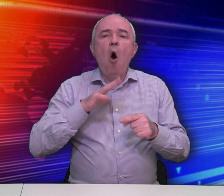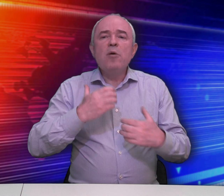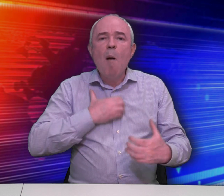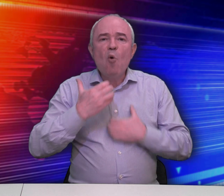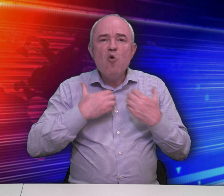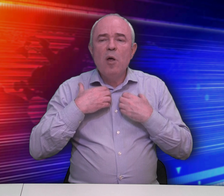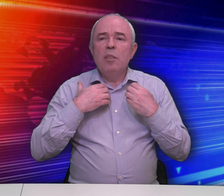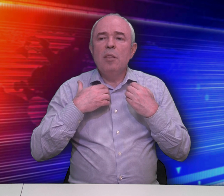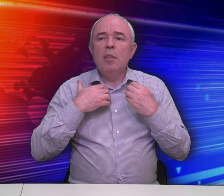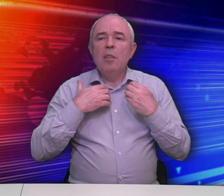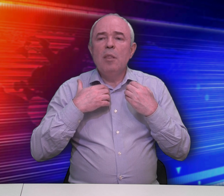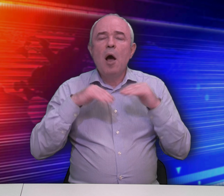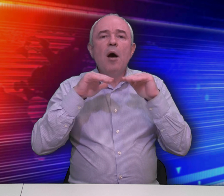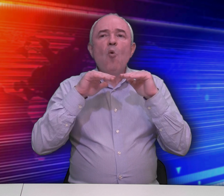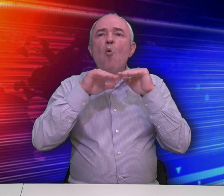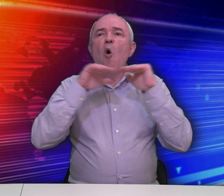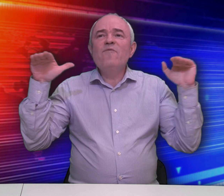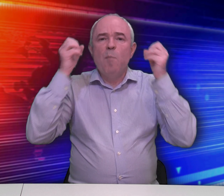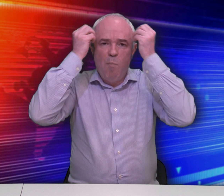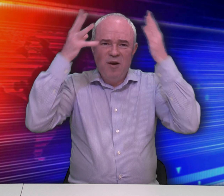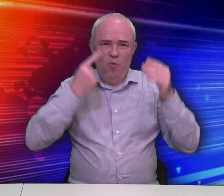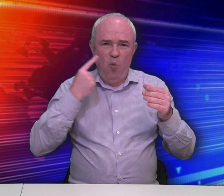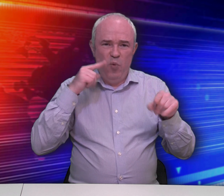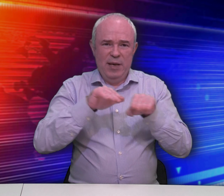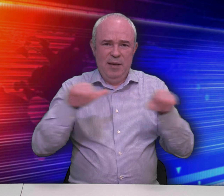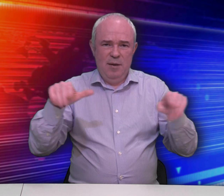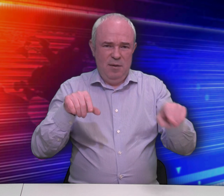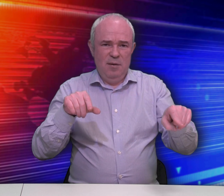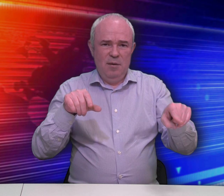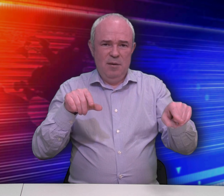Он был озабочен уровнем образования в школе.